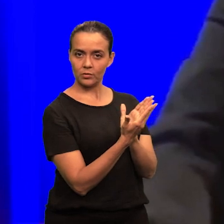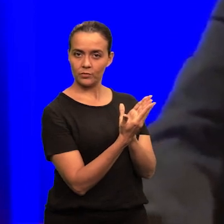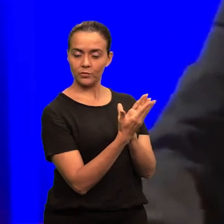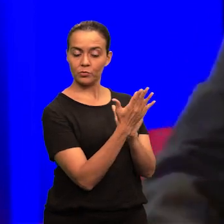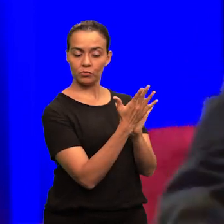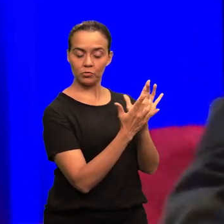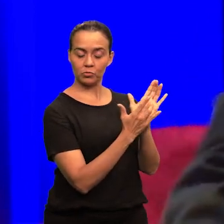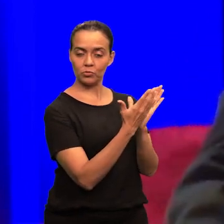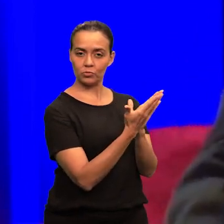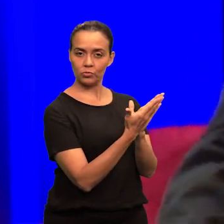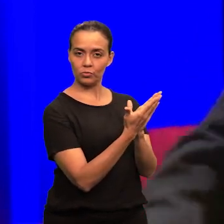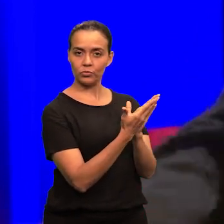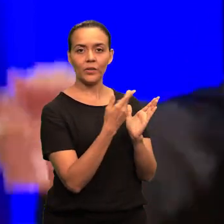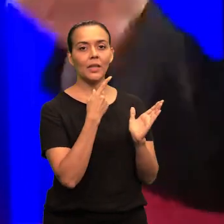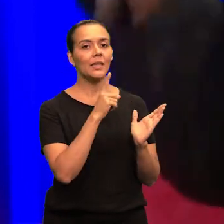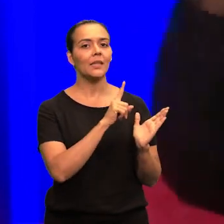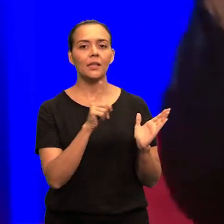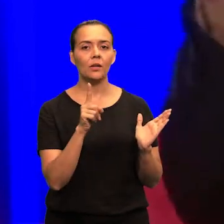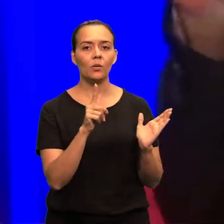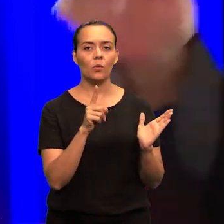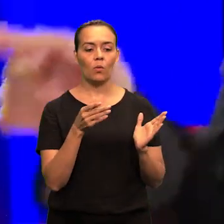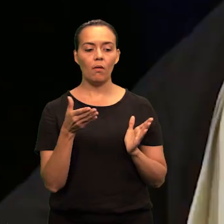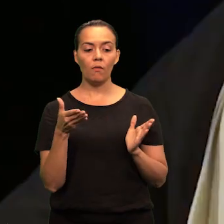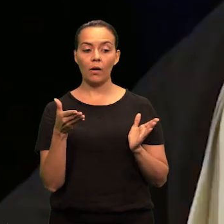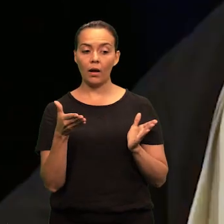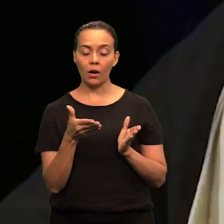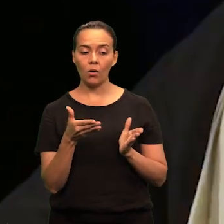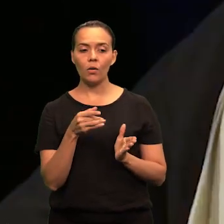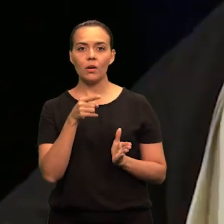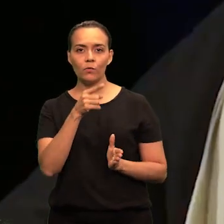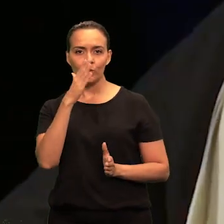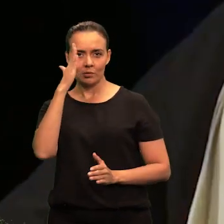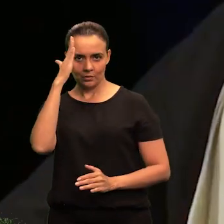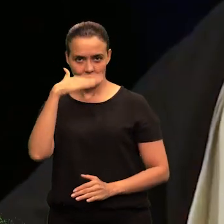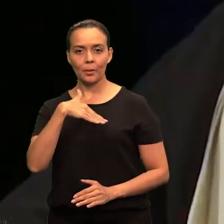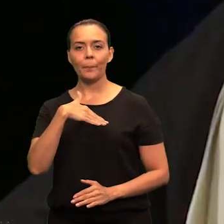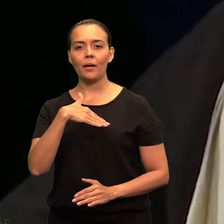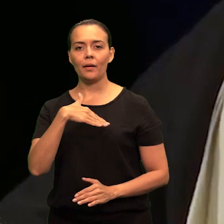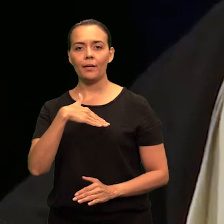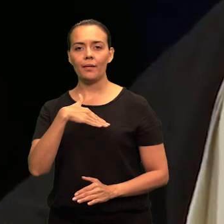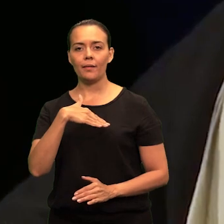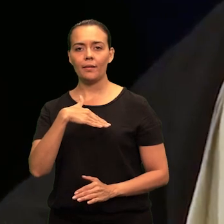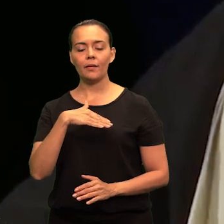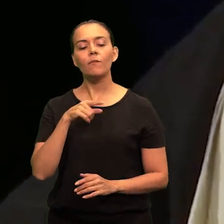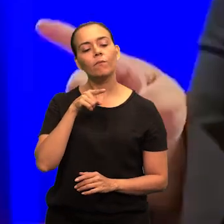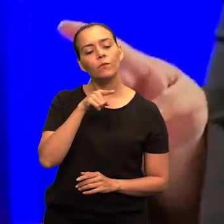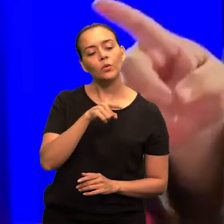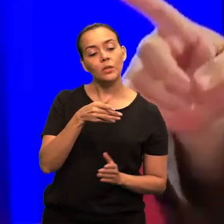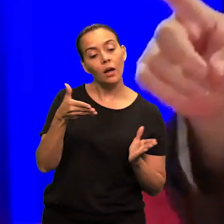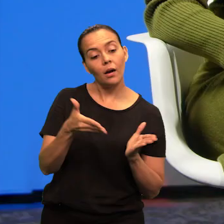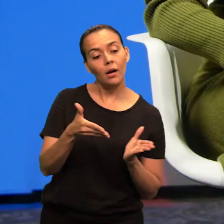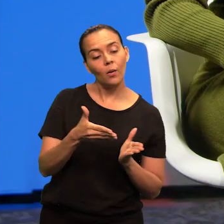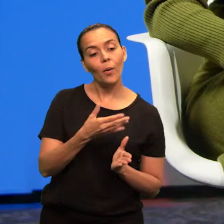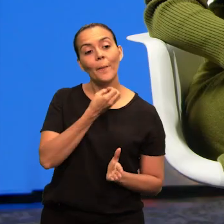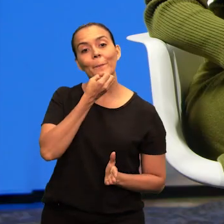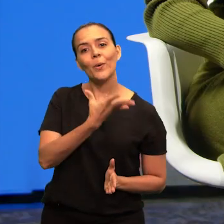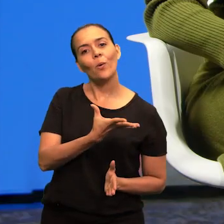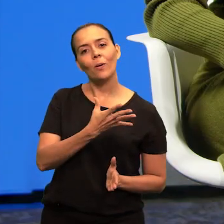O que eu posso dizer a ela, é: Você está sendo má. Você está sendo boa. Porque dizer: